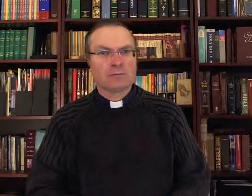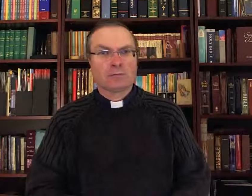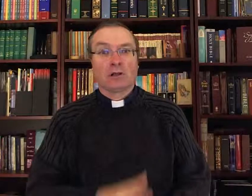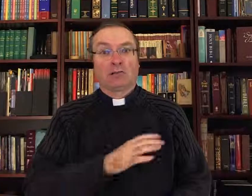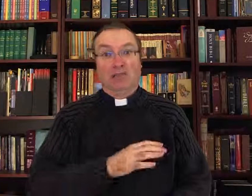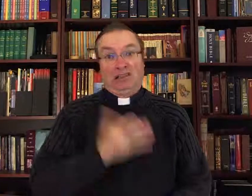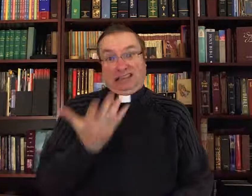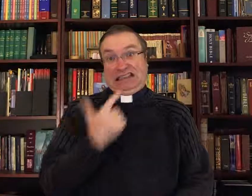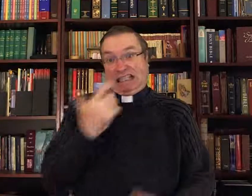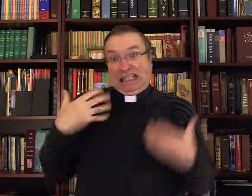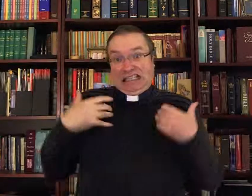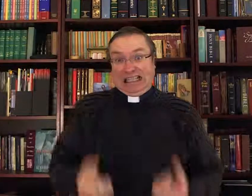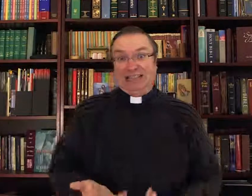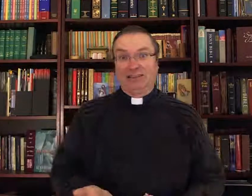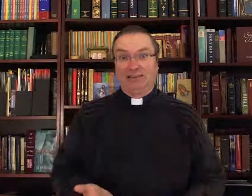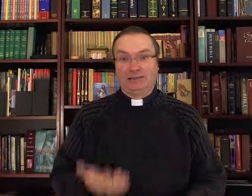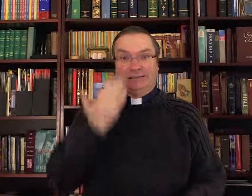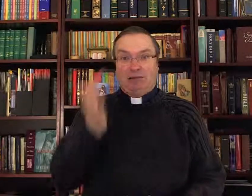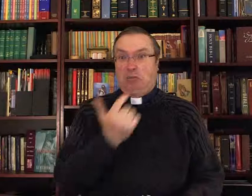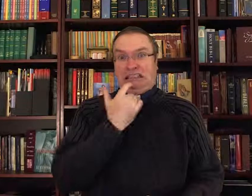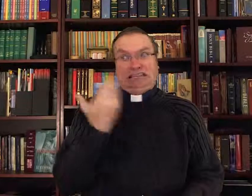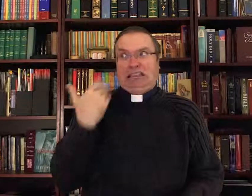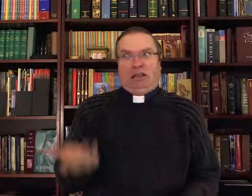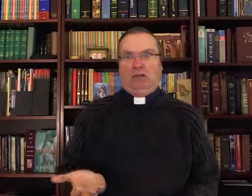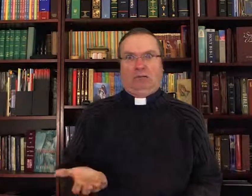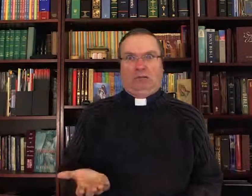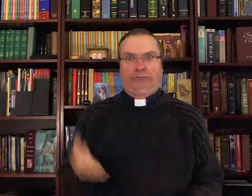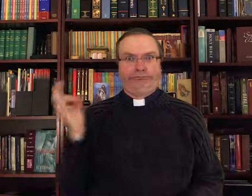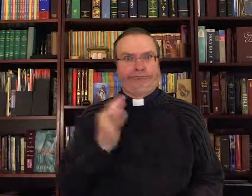Mais l'infirme qui était guéri ne savait qui c'était.